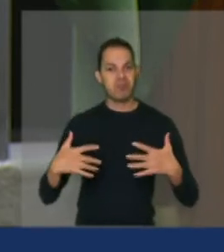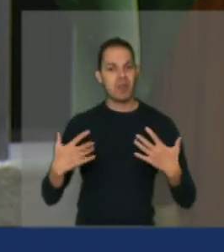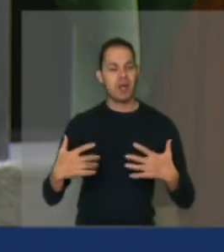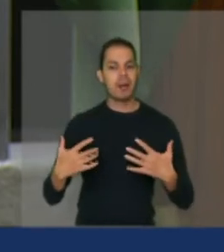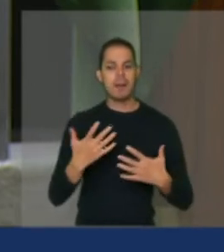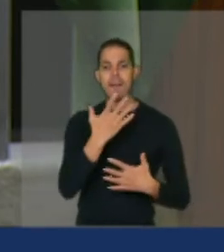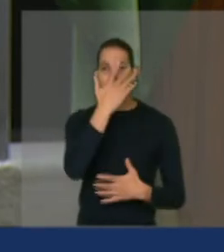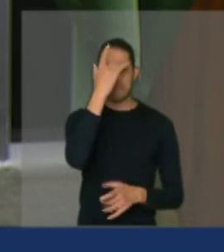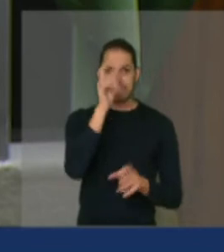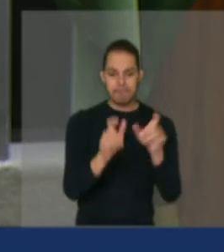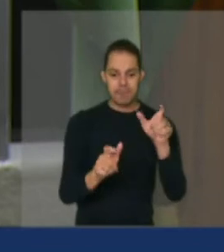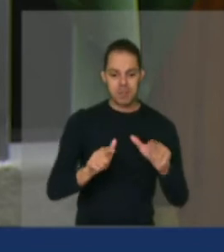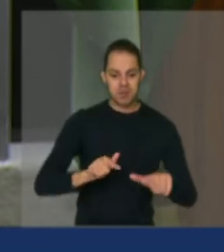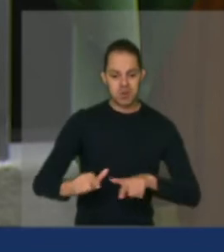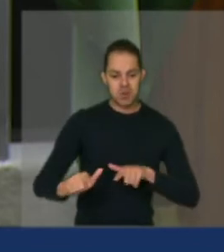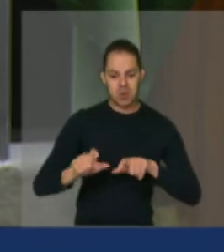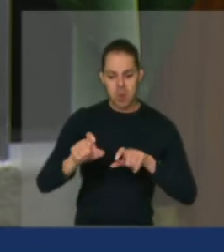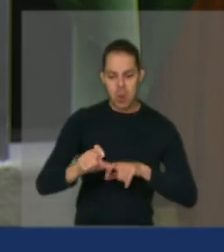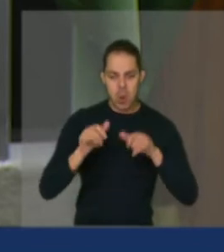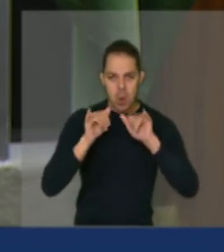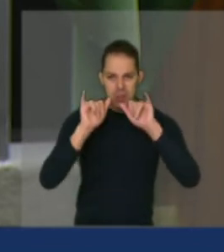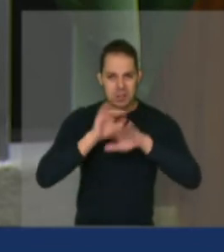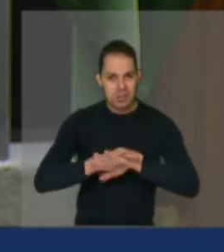TAMBÉM PARA A FLORESTA. POR QUÊ? PORQUE SE NÓS